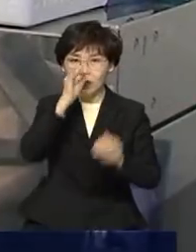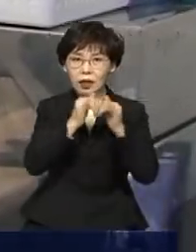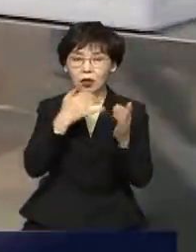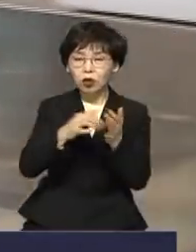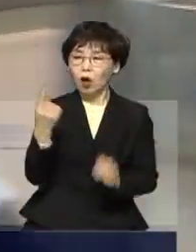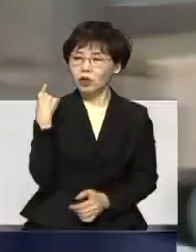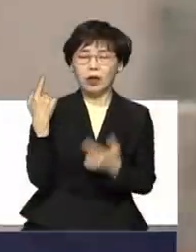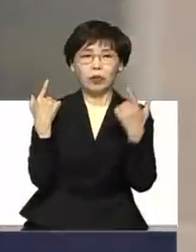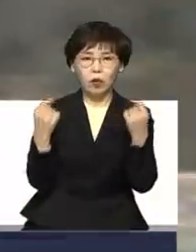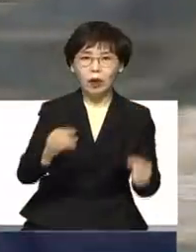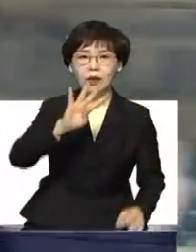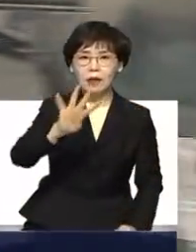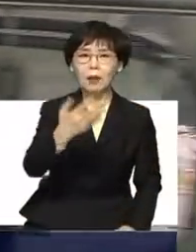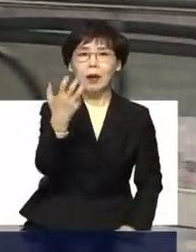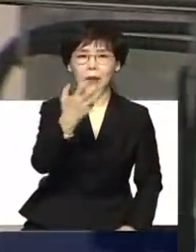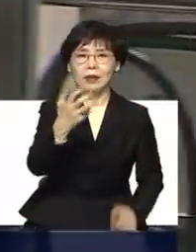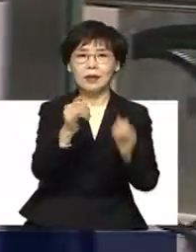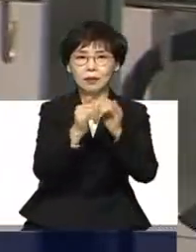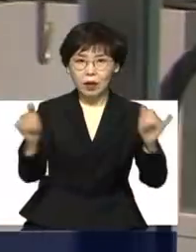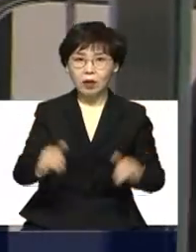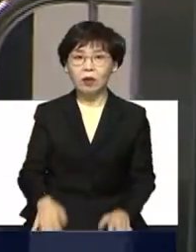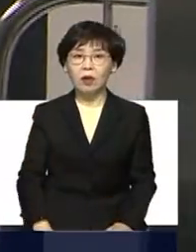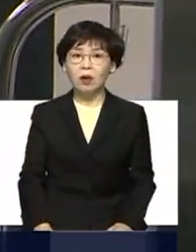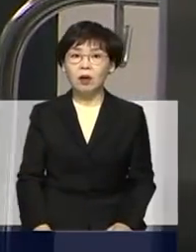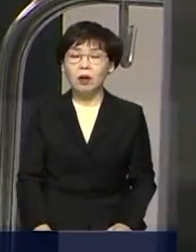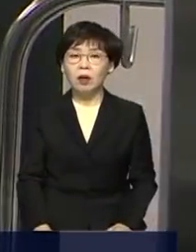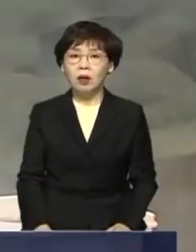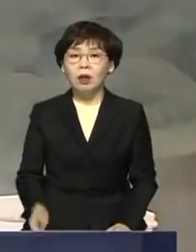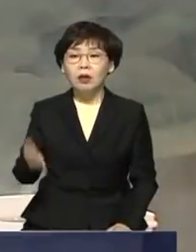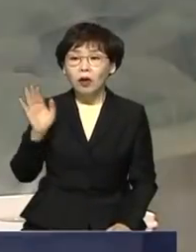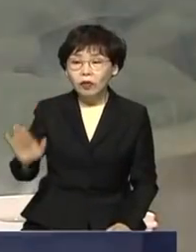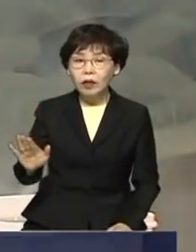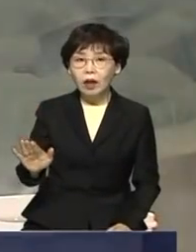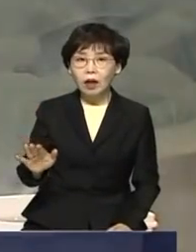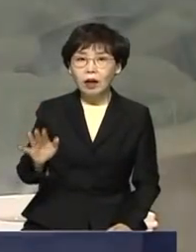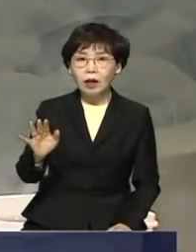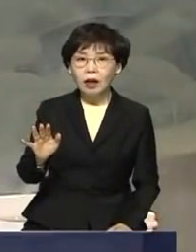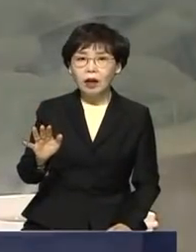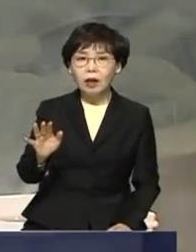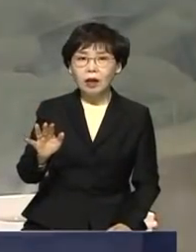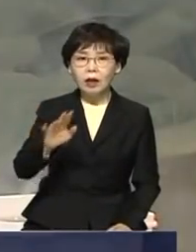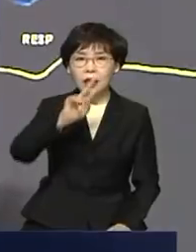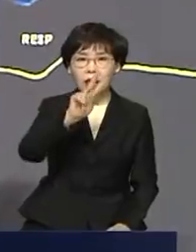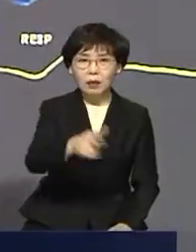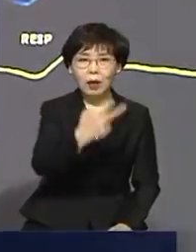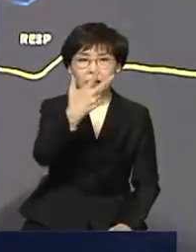국내 감염 환자 수입니다. 위중증 환자 수는 어제와 같은 480명을 유지했습니다. 하지만 지난 4일 257명까지 줄었던 때와